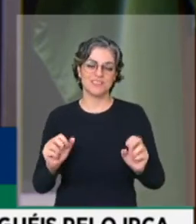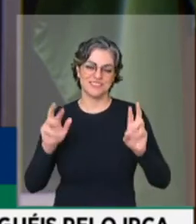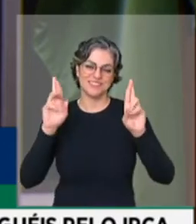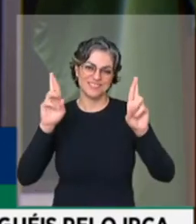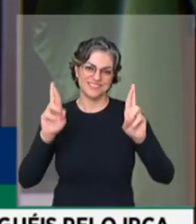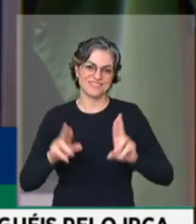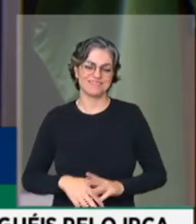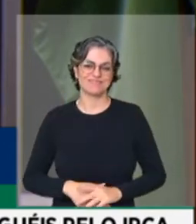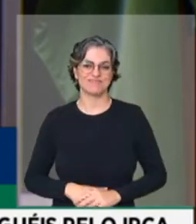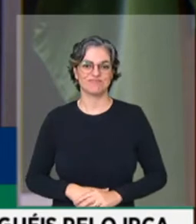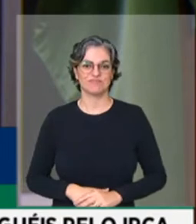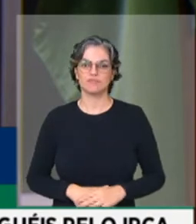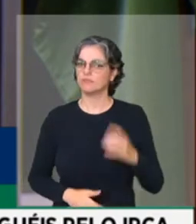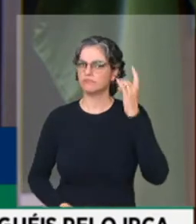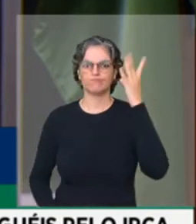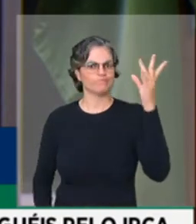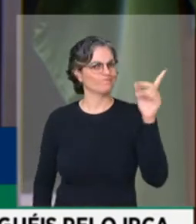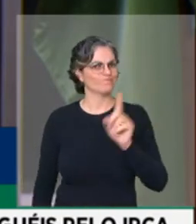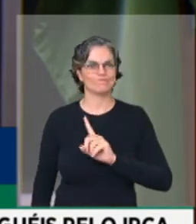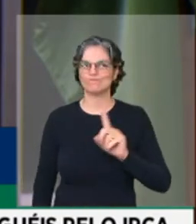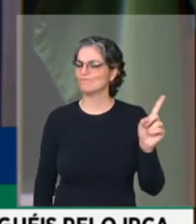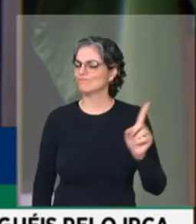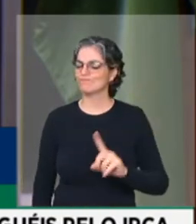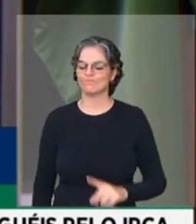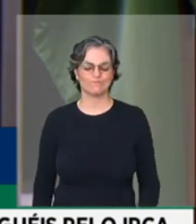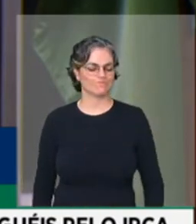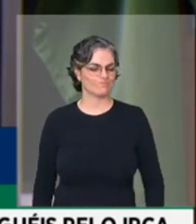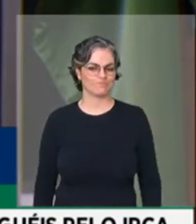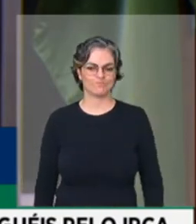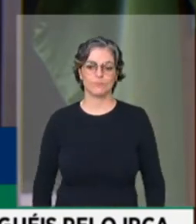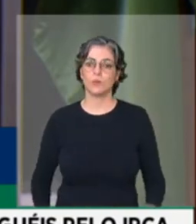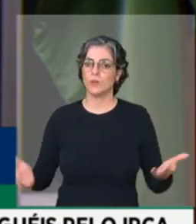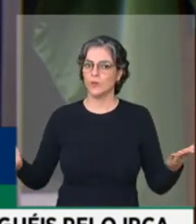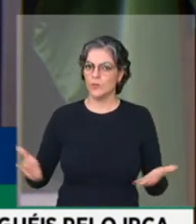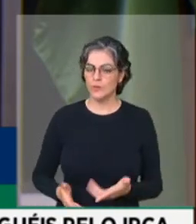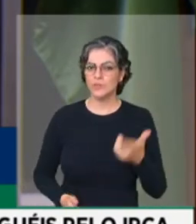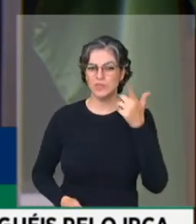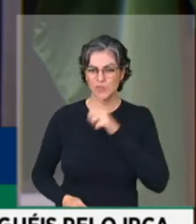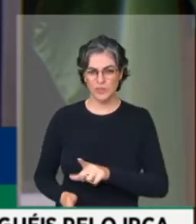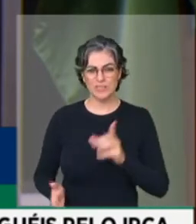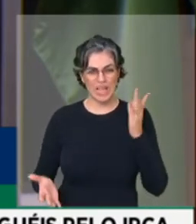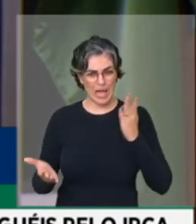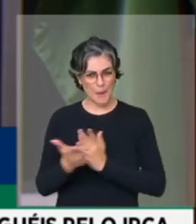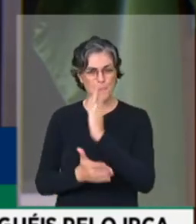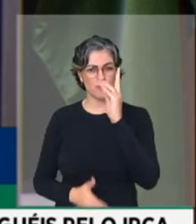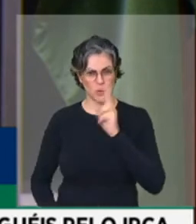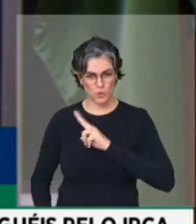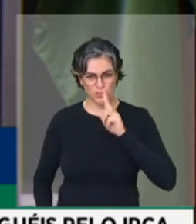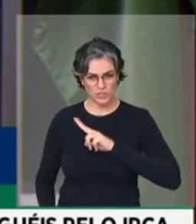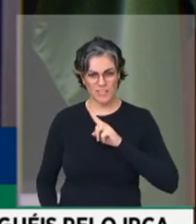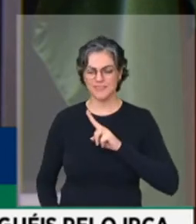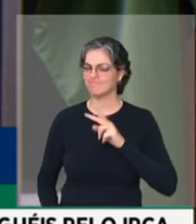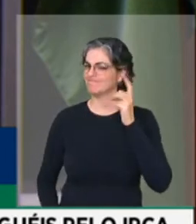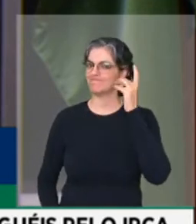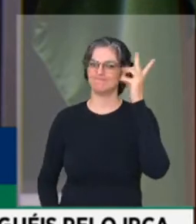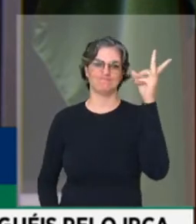TER ESPERANÇA. NÃO FOI FÁCIL CHEGAR NO DIA DE HOJE. APROVAR A URGÊNCIA DO PROJETO. VOTAR O MÉRITO DO PROJETO DA CÂMARA